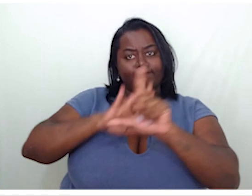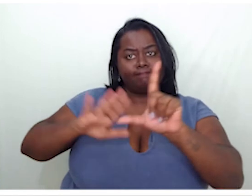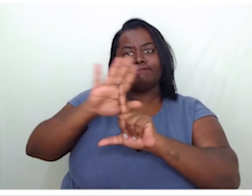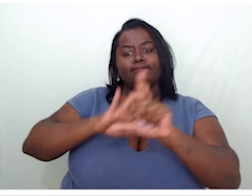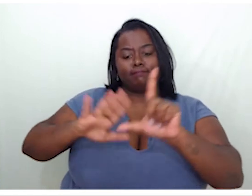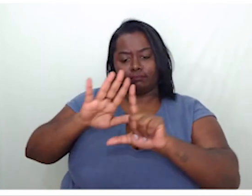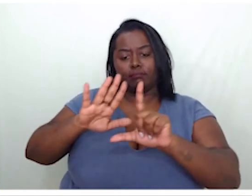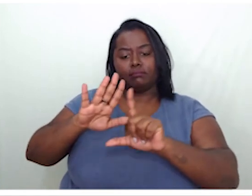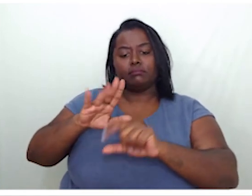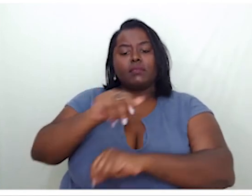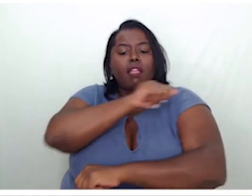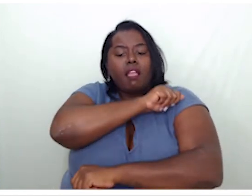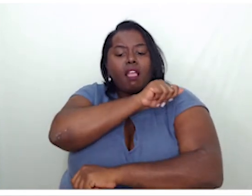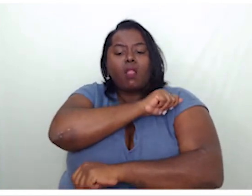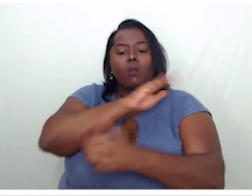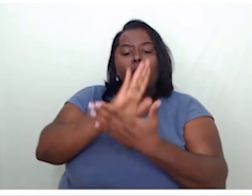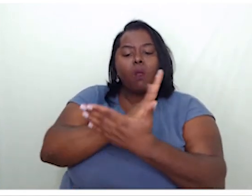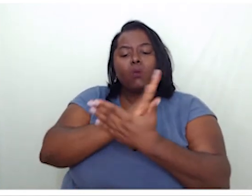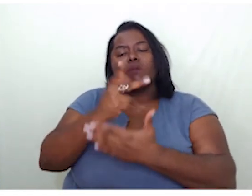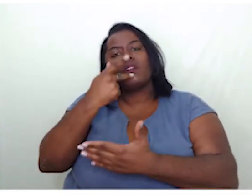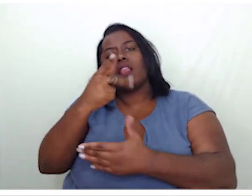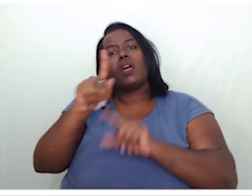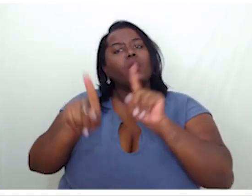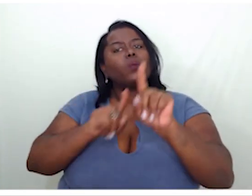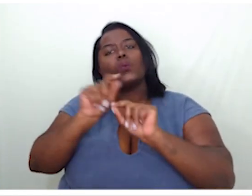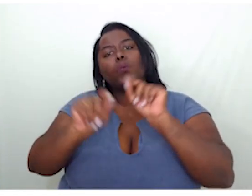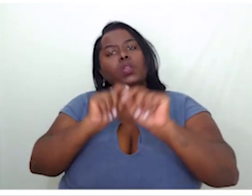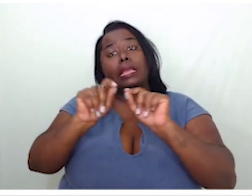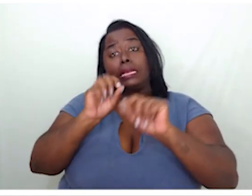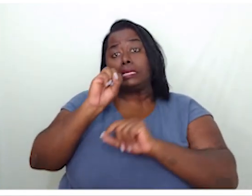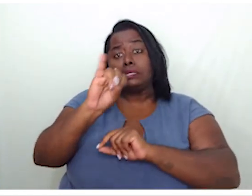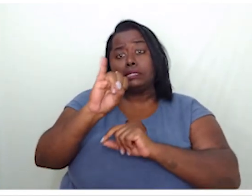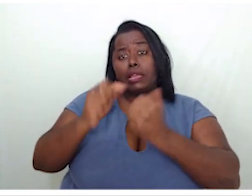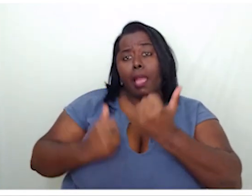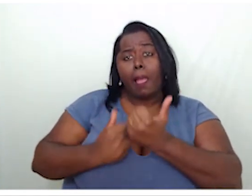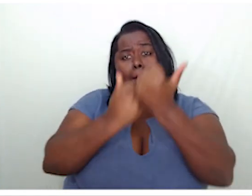Jorm Panula dijo: "ayuda, ¡no molestes!"